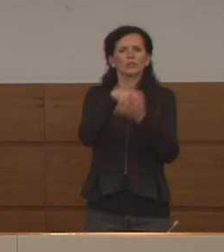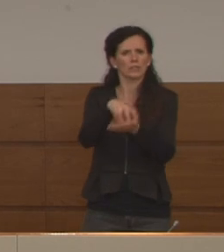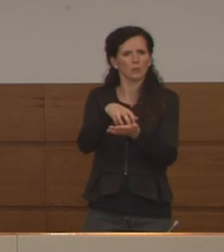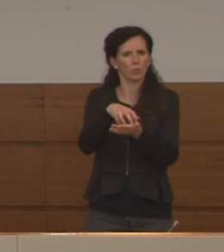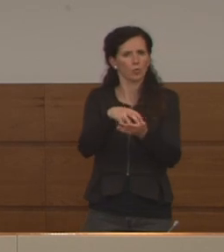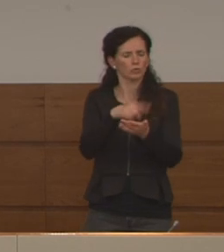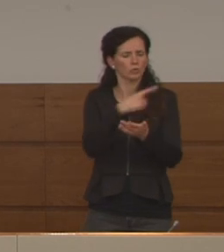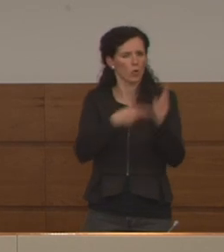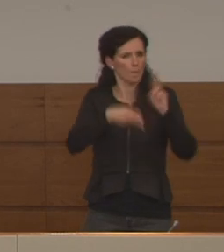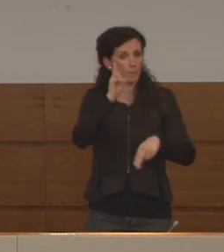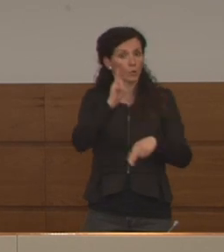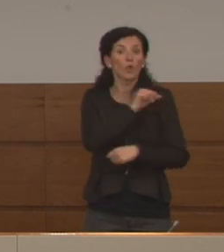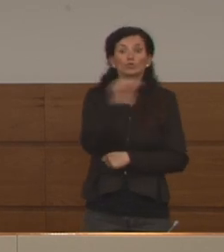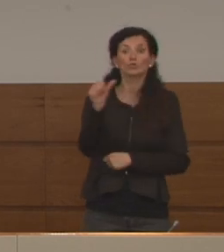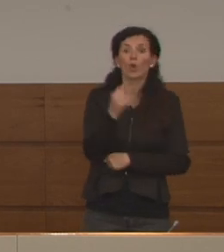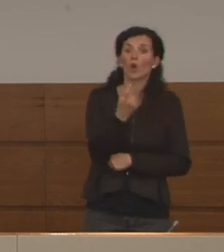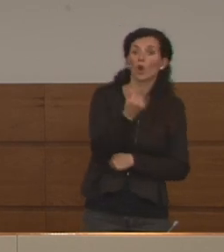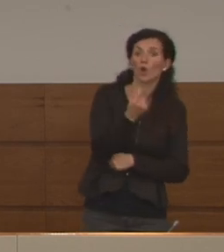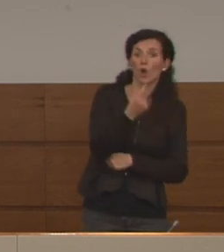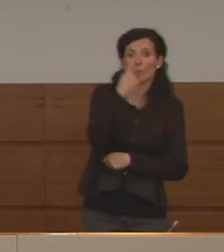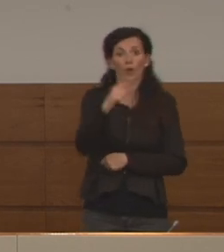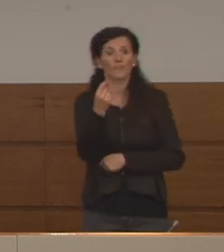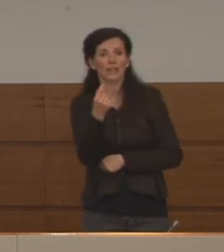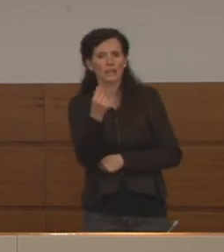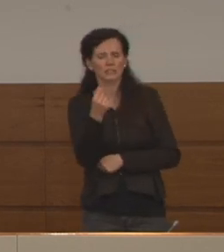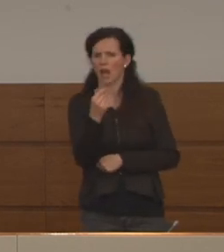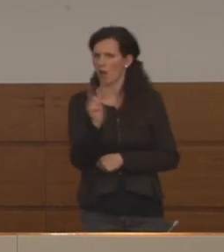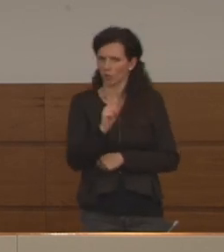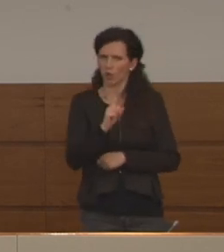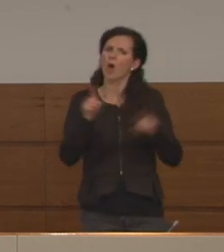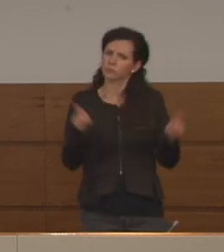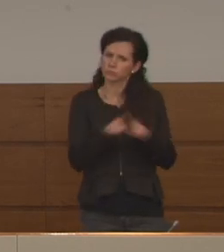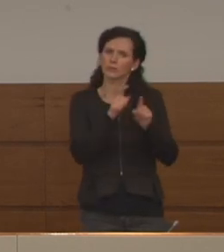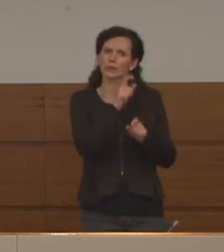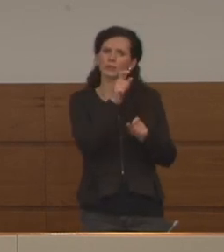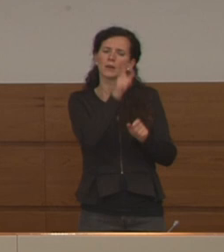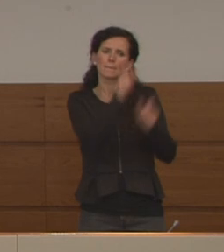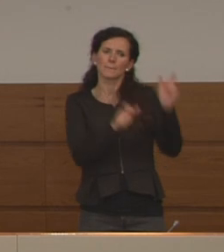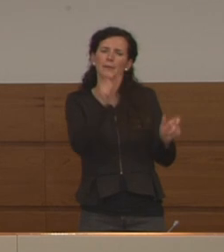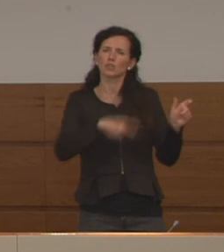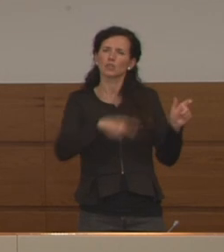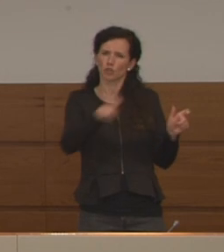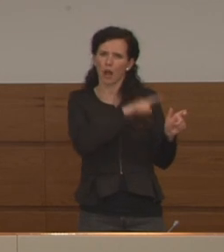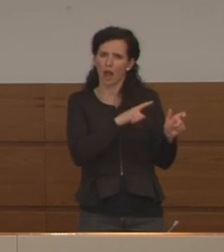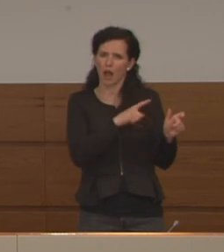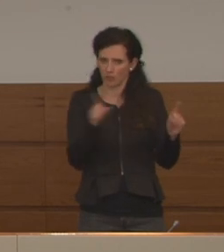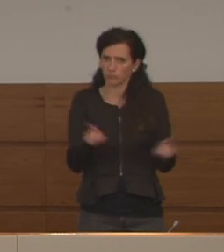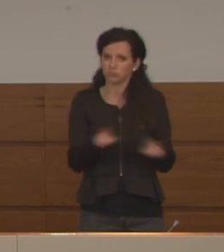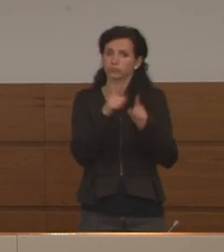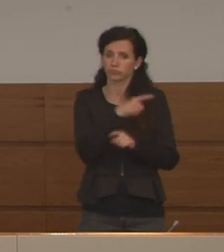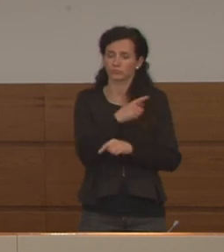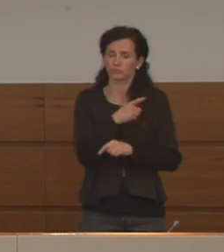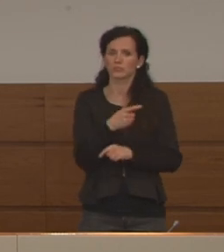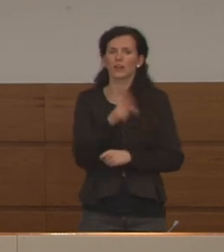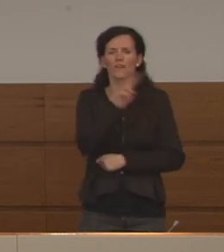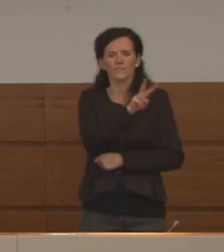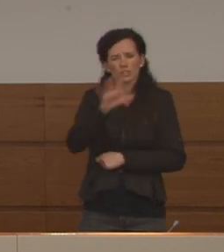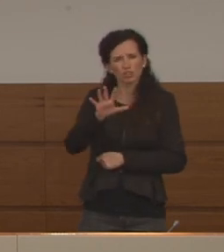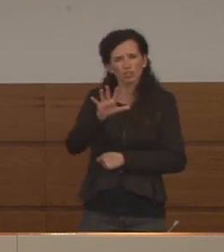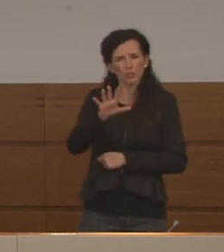economico finanziaria, anche di personale. Ci sono 25 colleghi dei CDC americani,